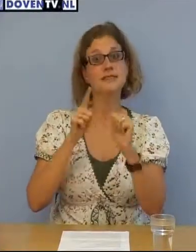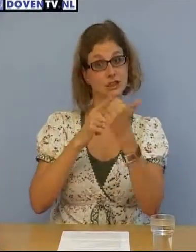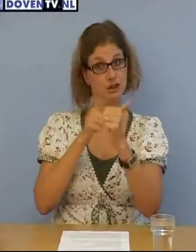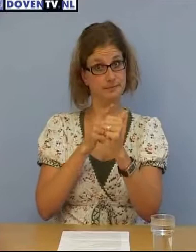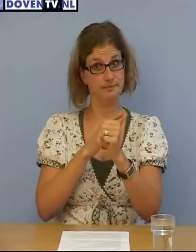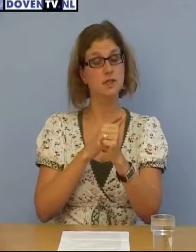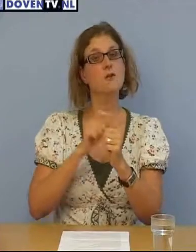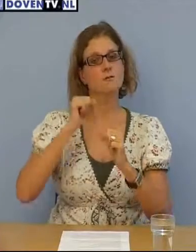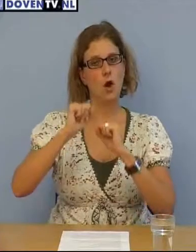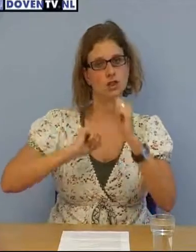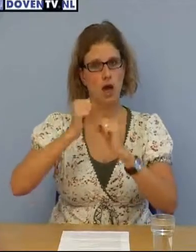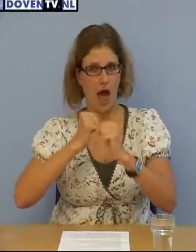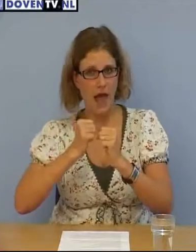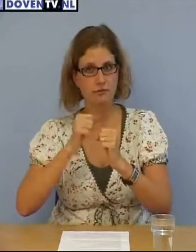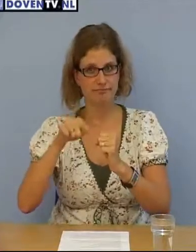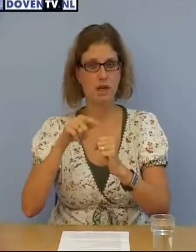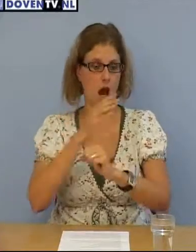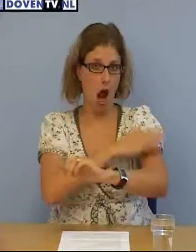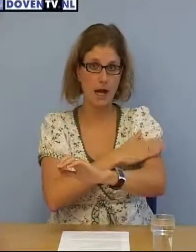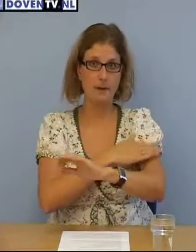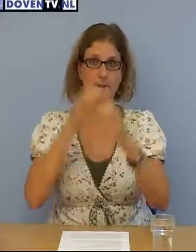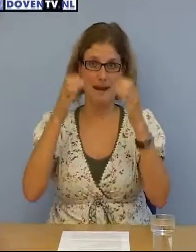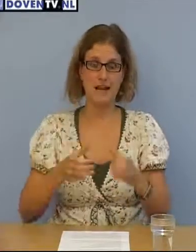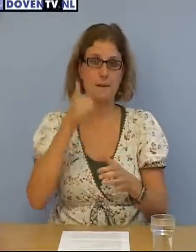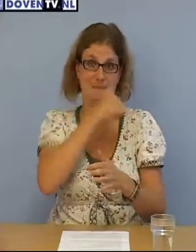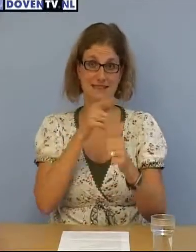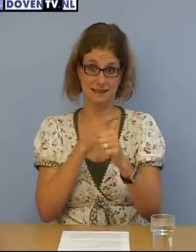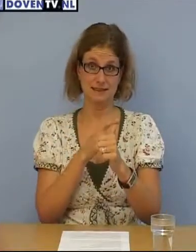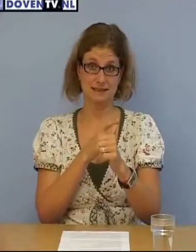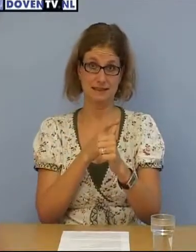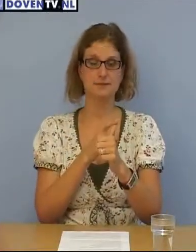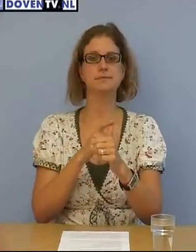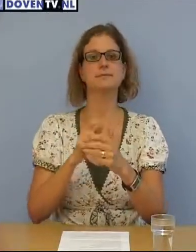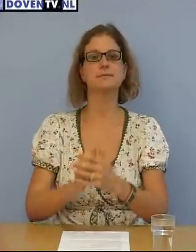Worstelaar zonder armen en benen